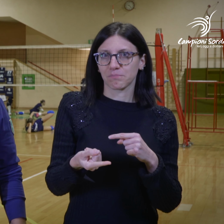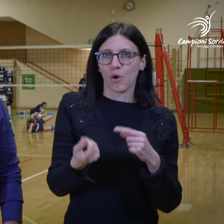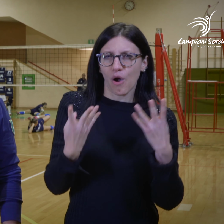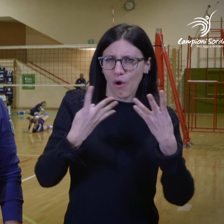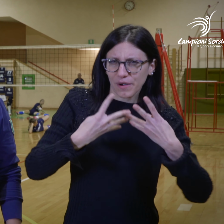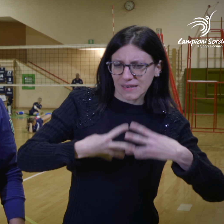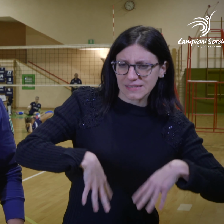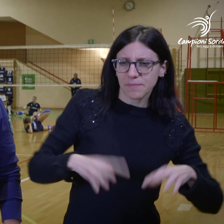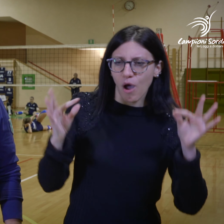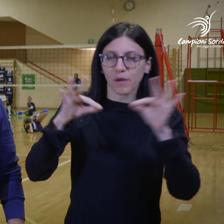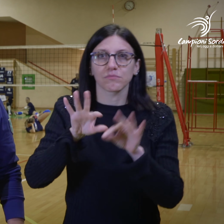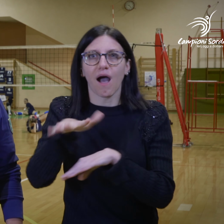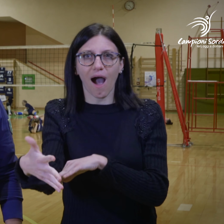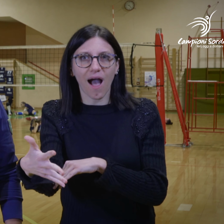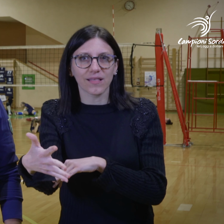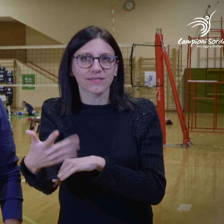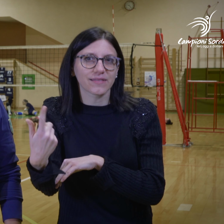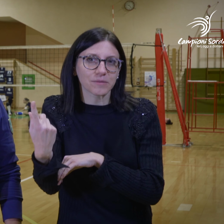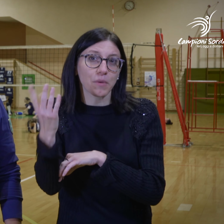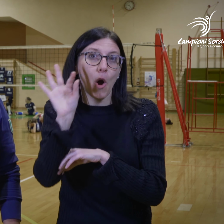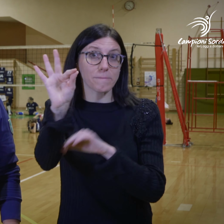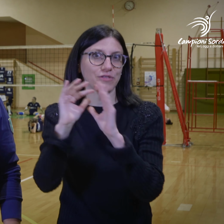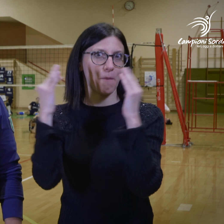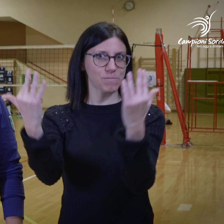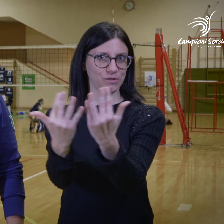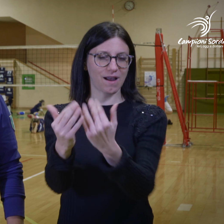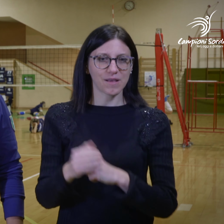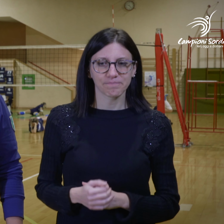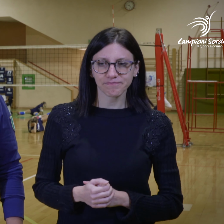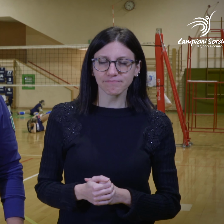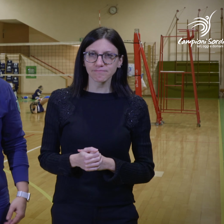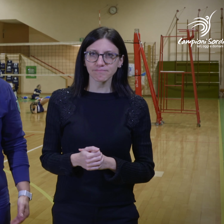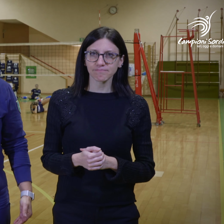collegiali che ci serviranno per avvicinarci all'impegno. Siamo arrivati